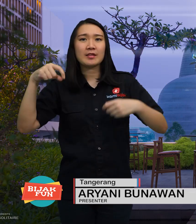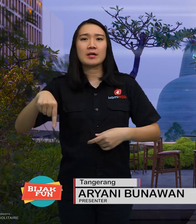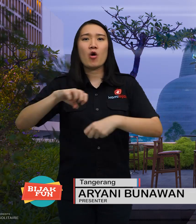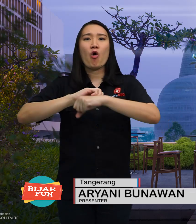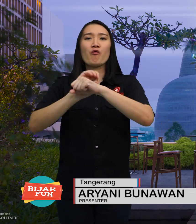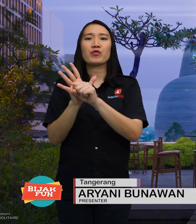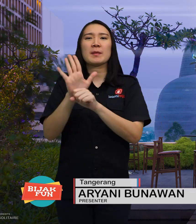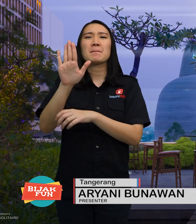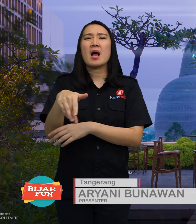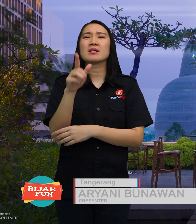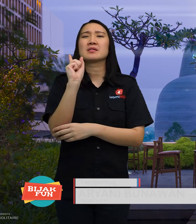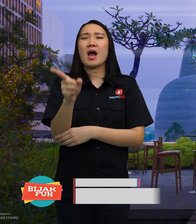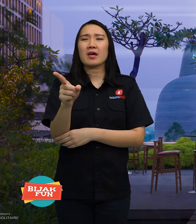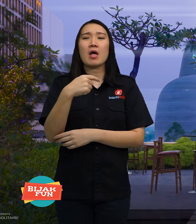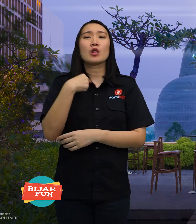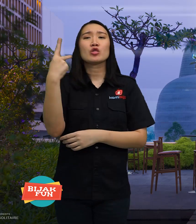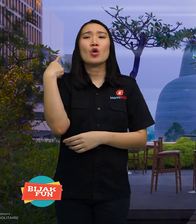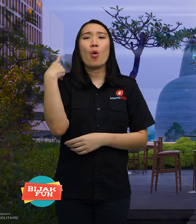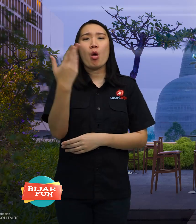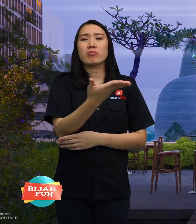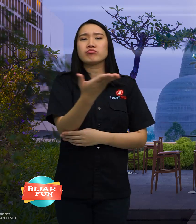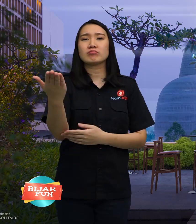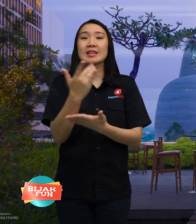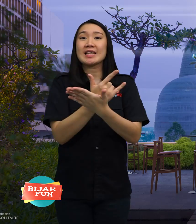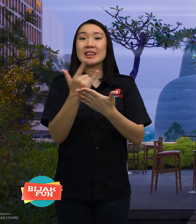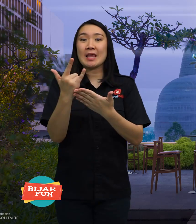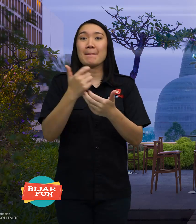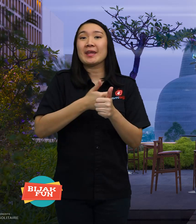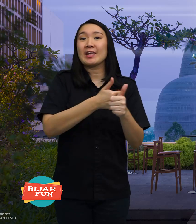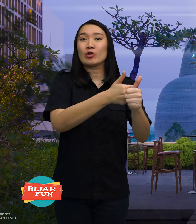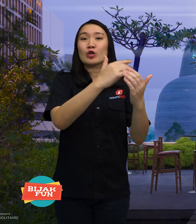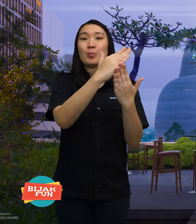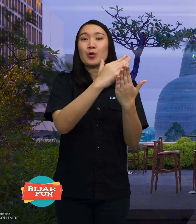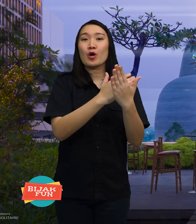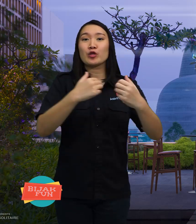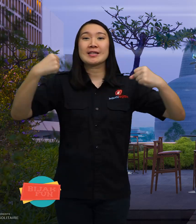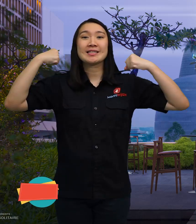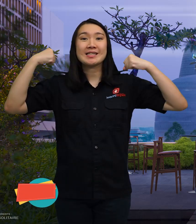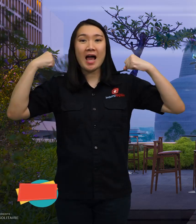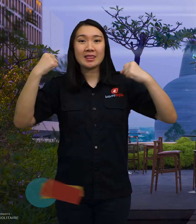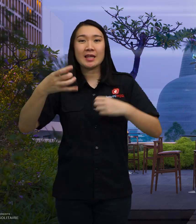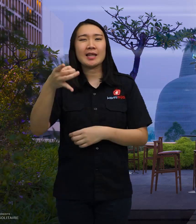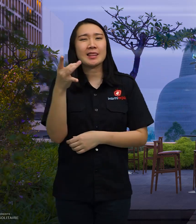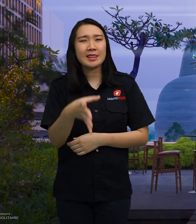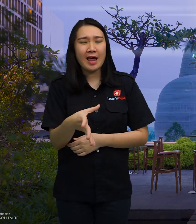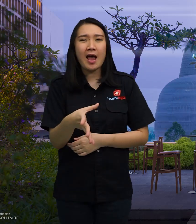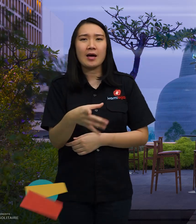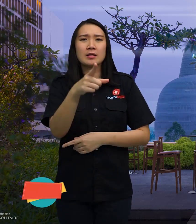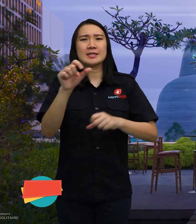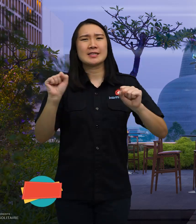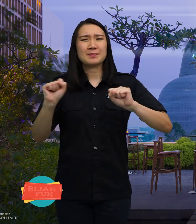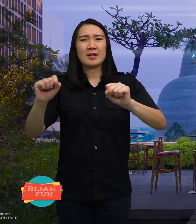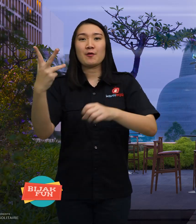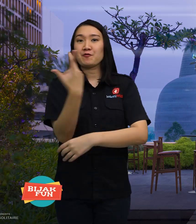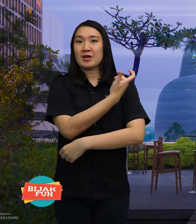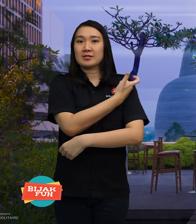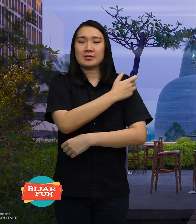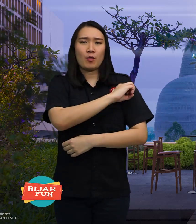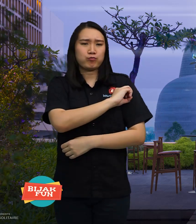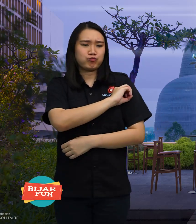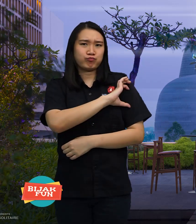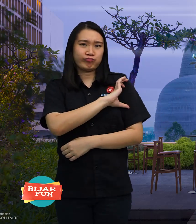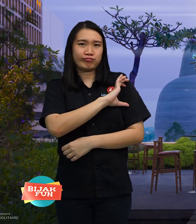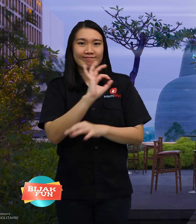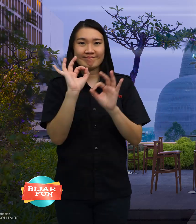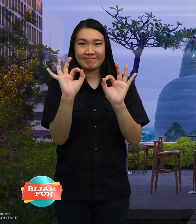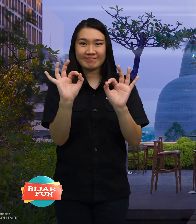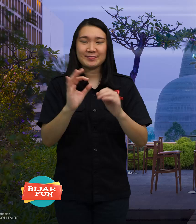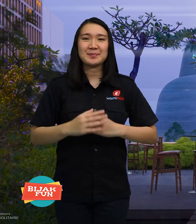Sekarang masih pandemi, semua tetap menjaga prokes secara ketat dan segera divaksin booster ya.